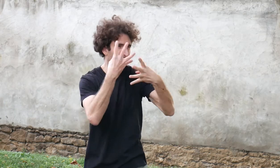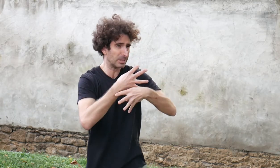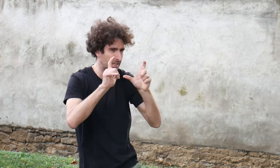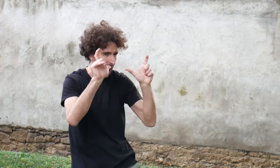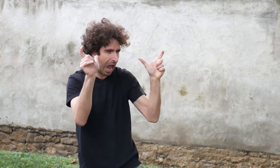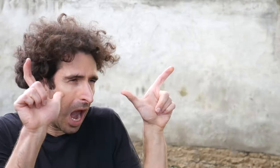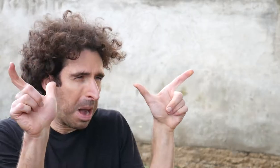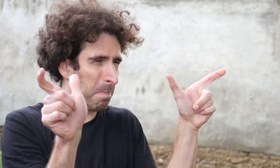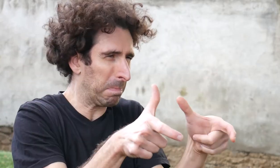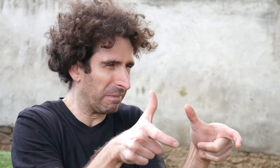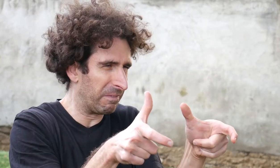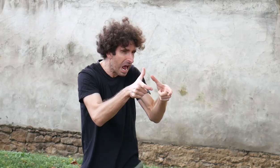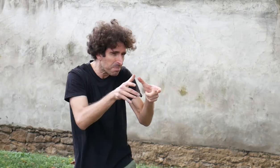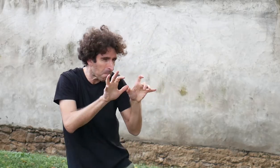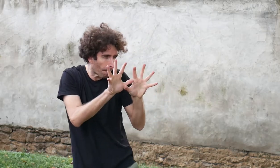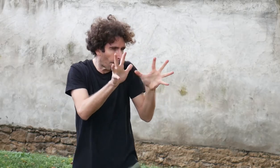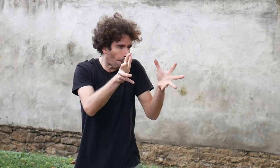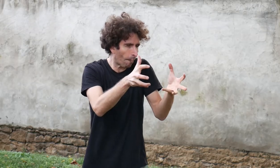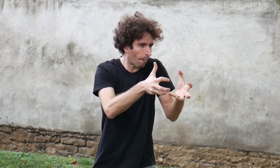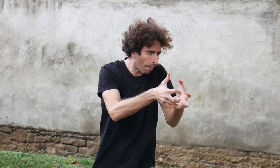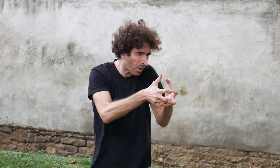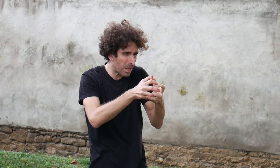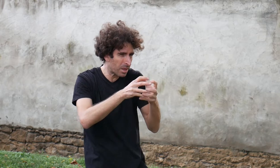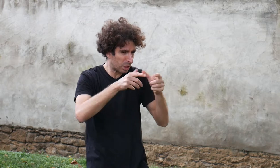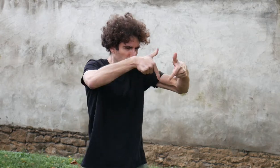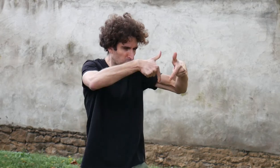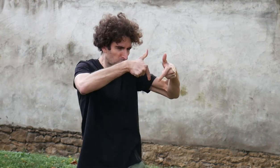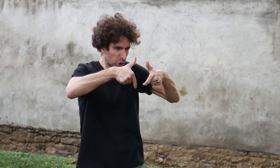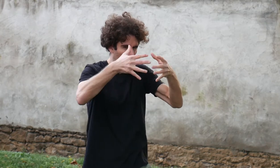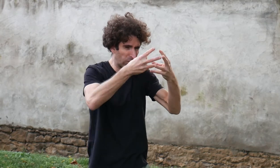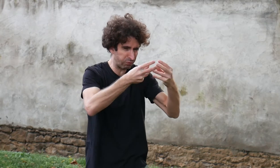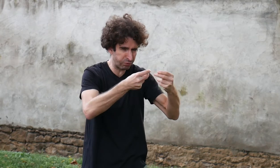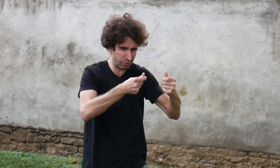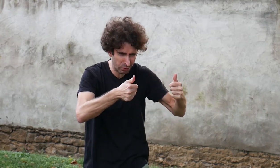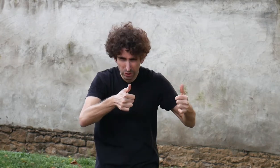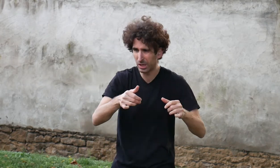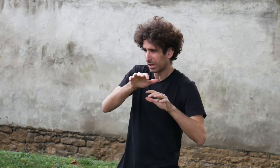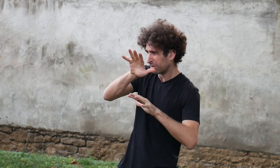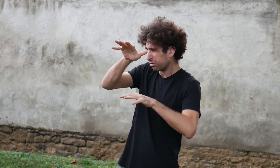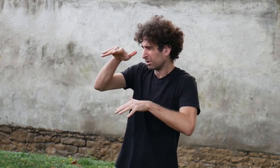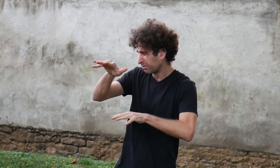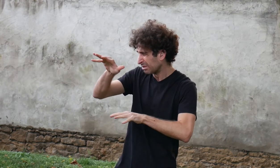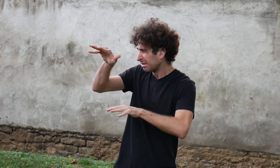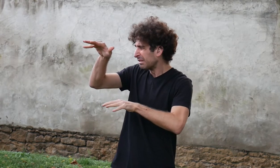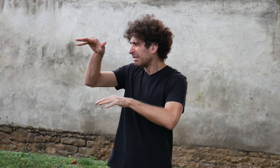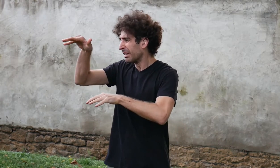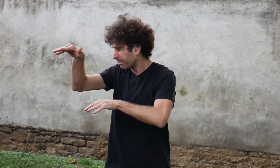Paf ! Ils détectent les virus, ils les enveloppent puis les détruisent. Les fragments sont évacués par le mucus.